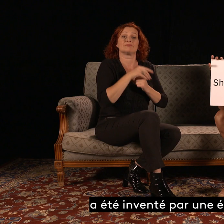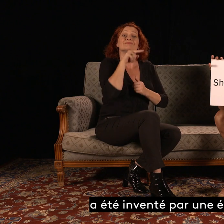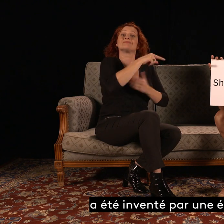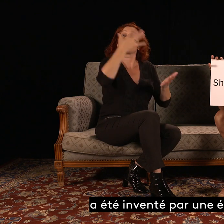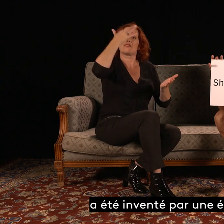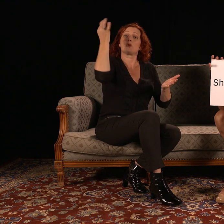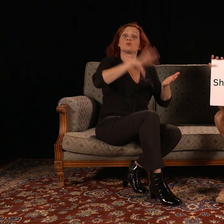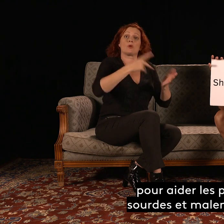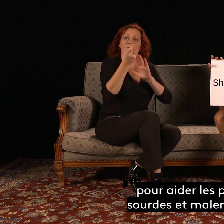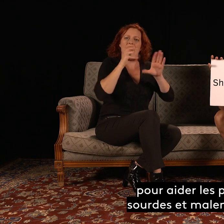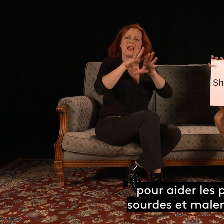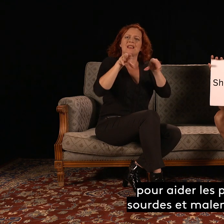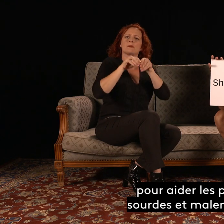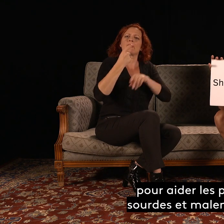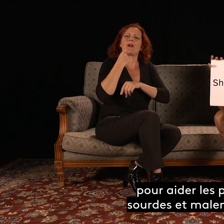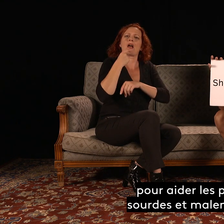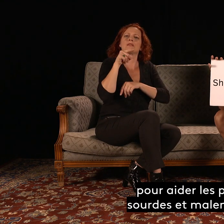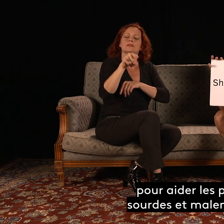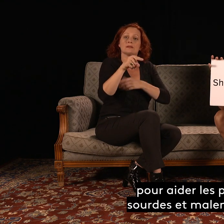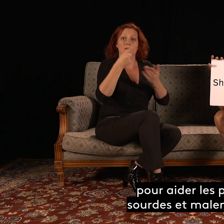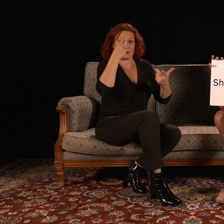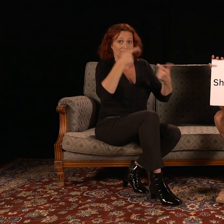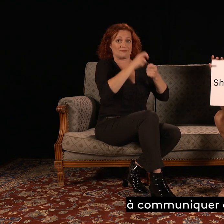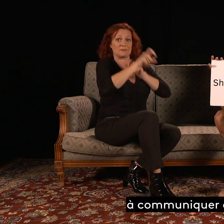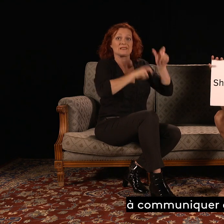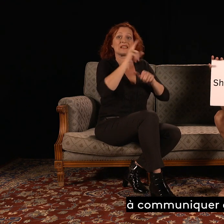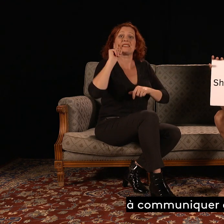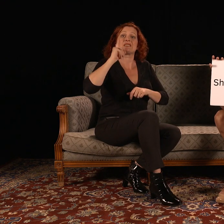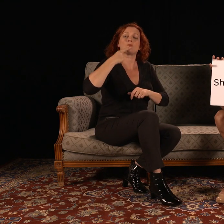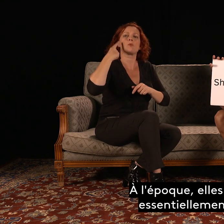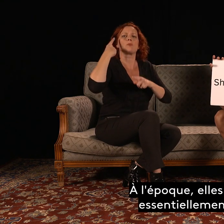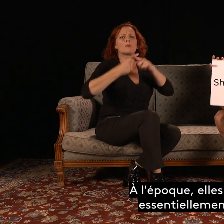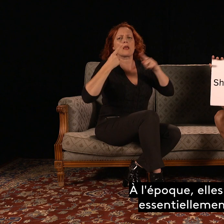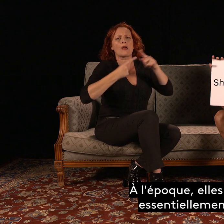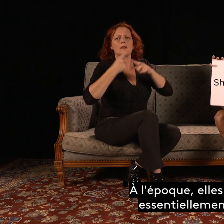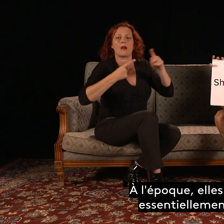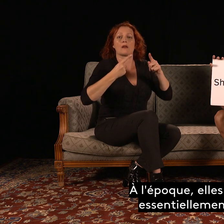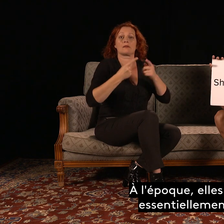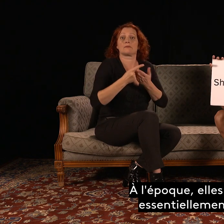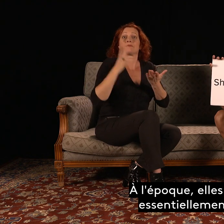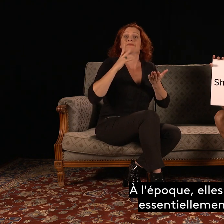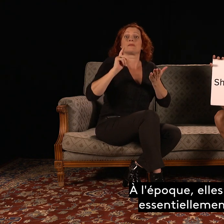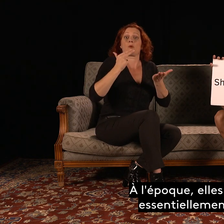finlandaise pour aider les personnes sourdes et malentendantes à communiquer à distance. A l’époque, elles utilisaient essentiellement les fax.